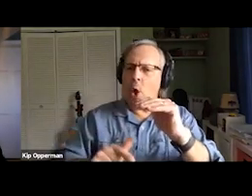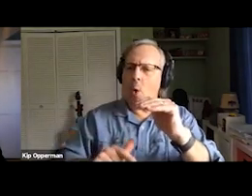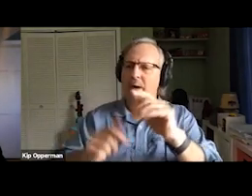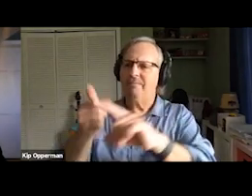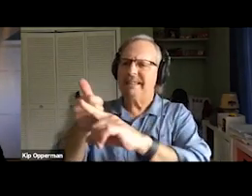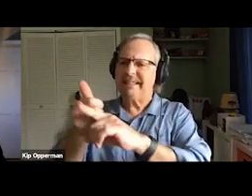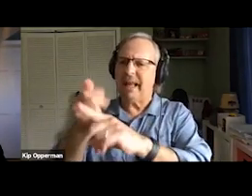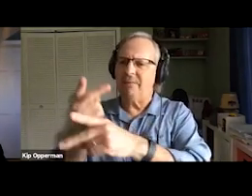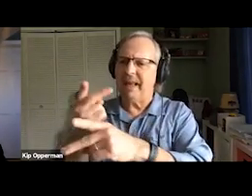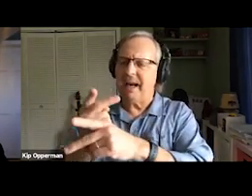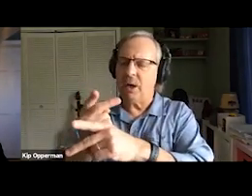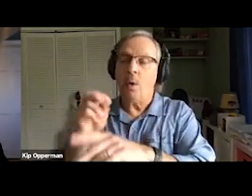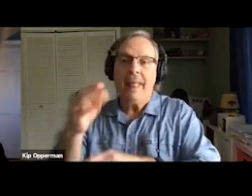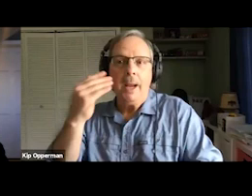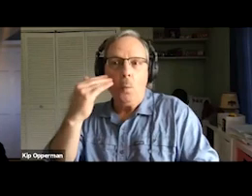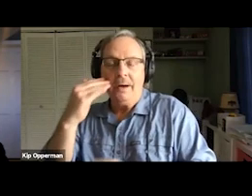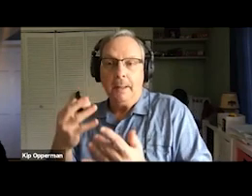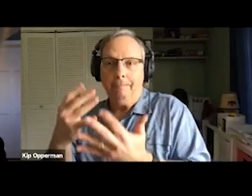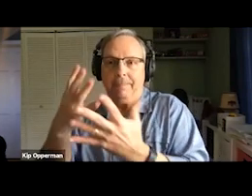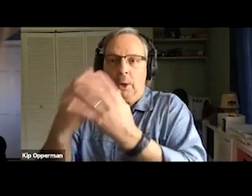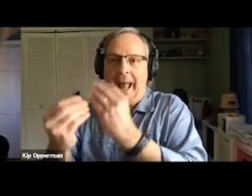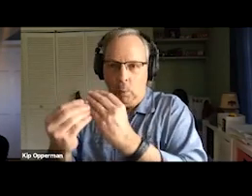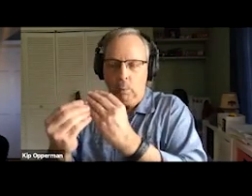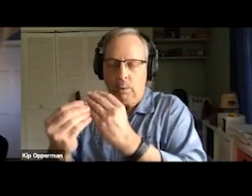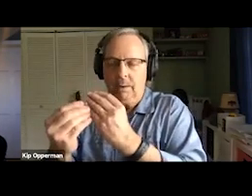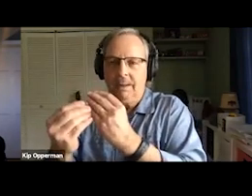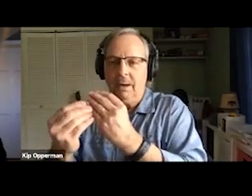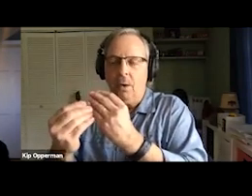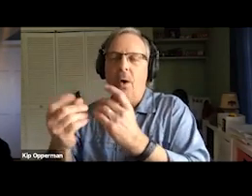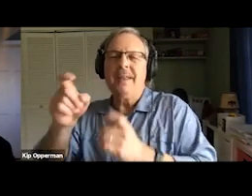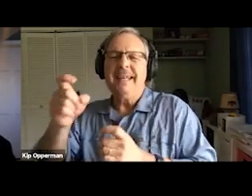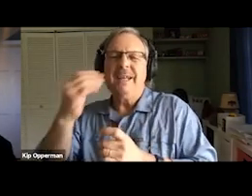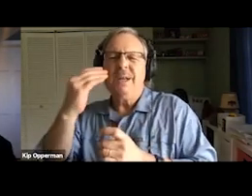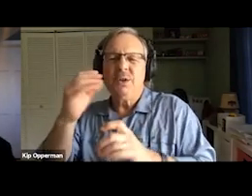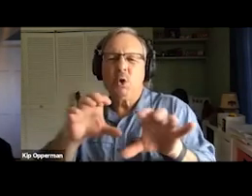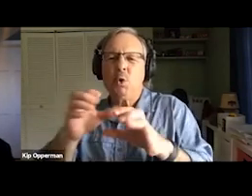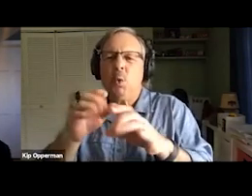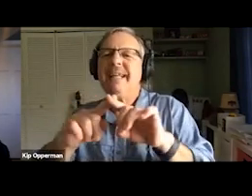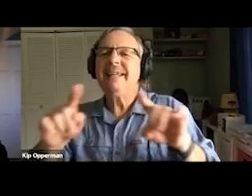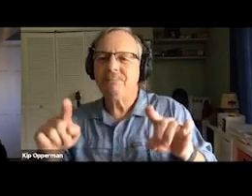o esa conciencia del agotamiento y la necesidad de hacer algo diferente. Entonces, dentro del campo,